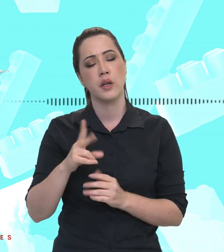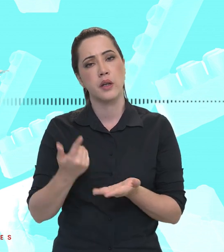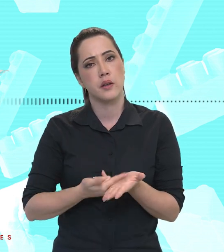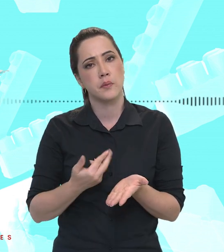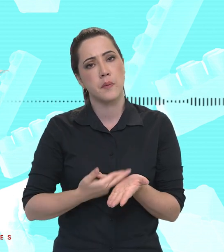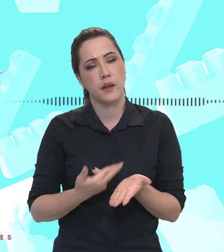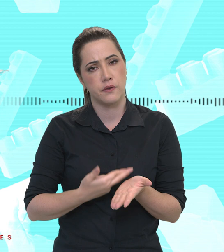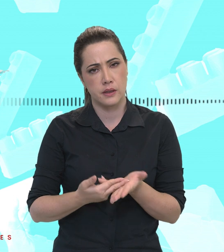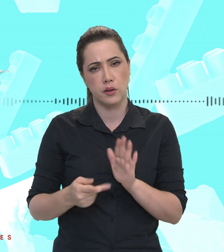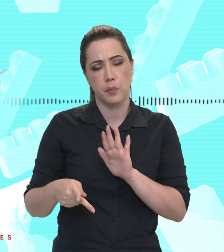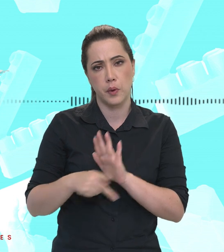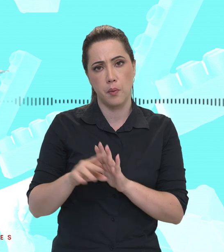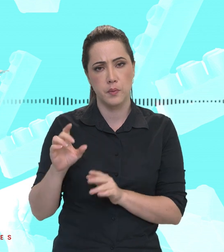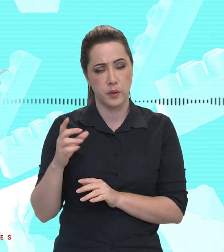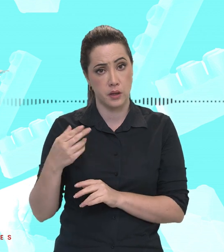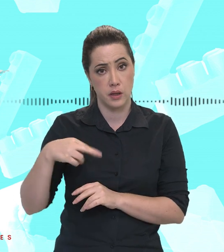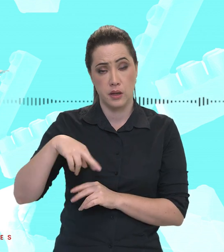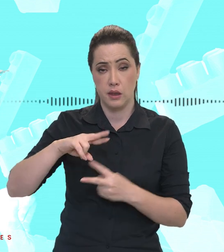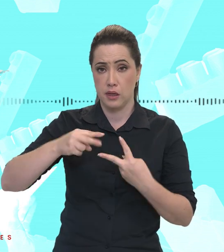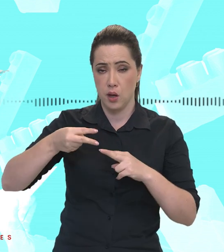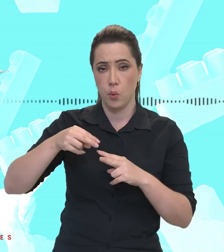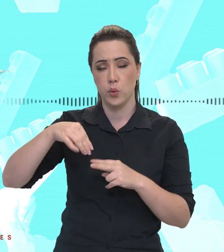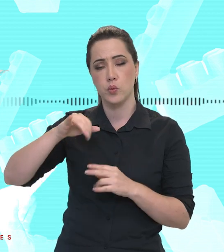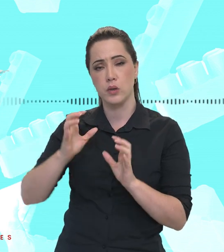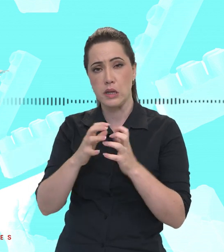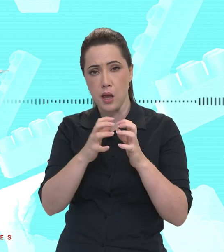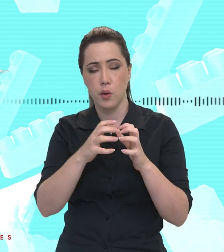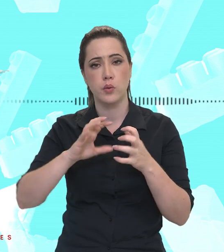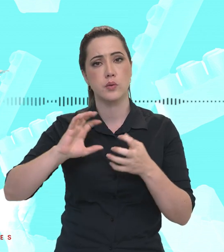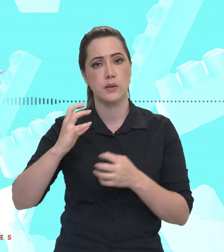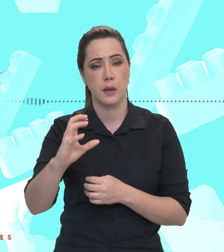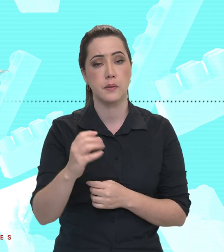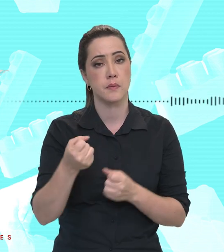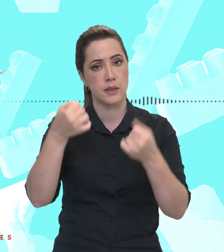revista brasileira Neurociências, os autores explicam que “as desordens mais comumente